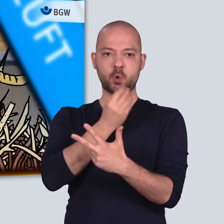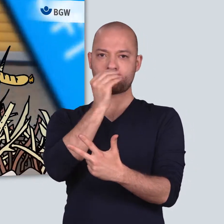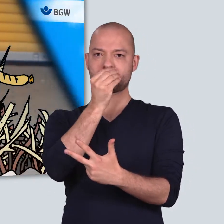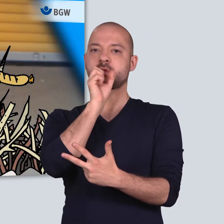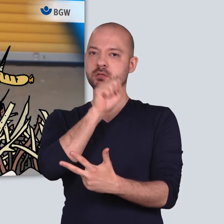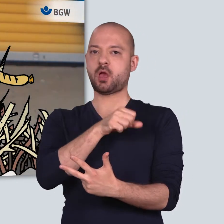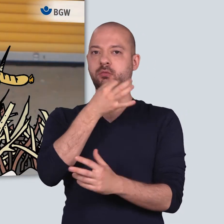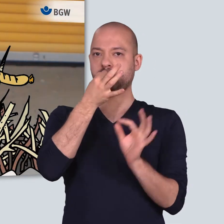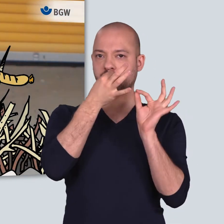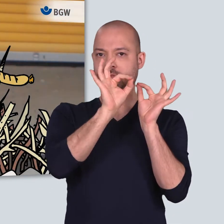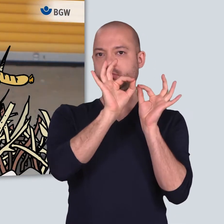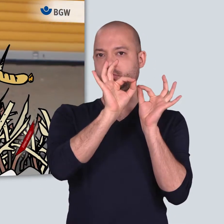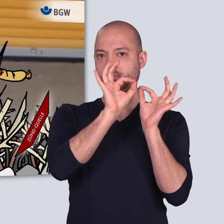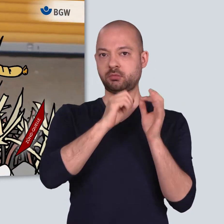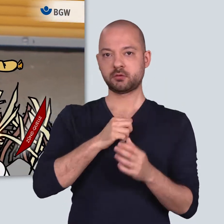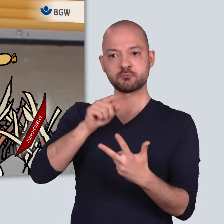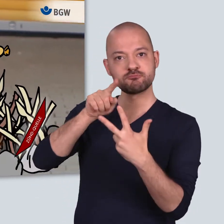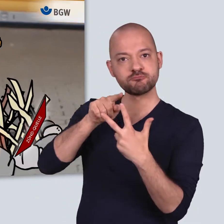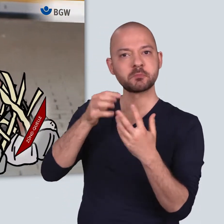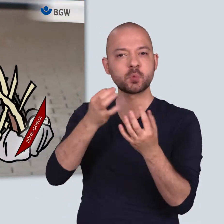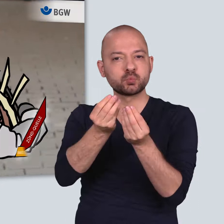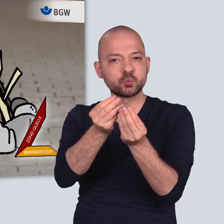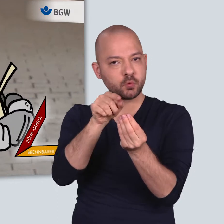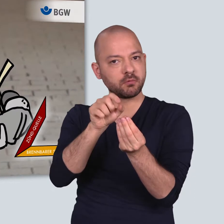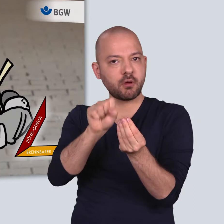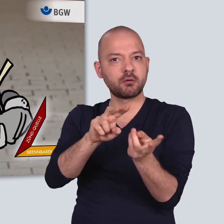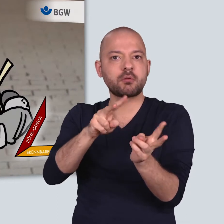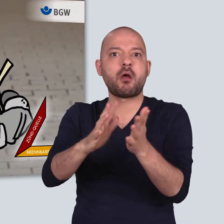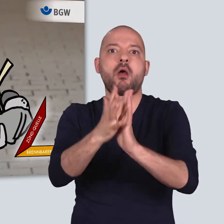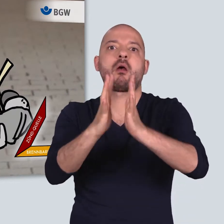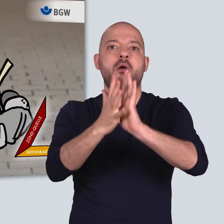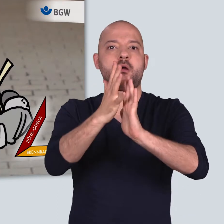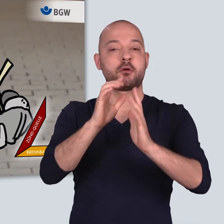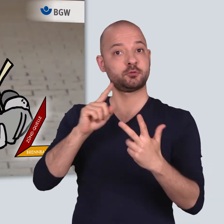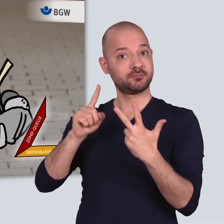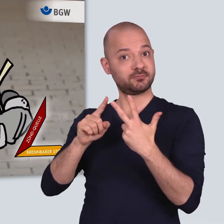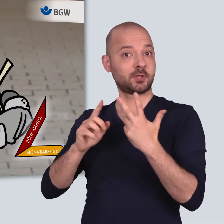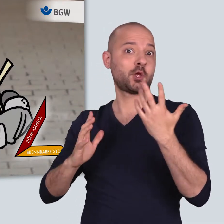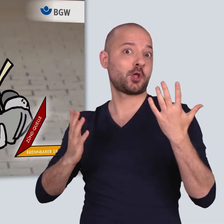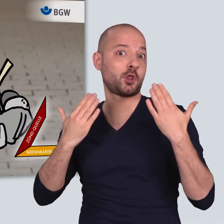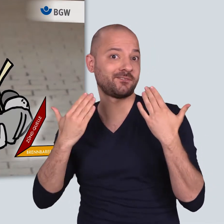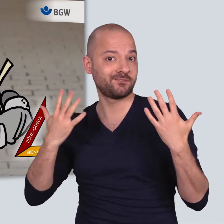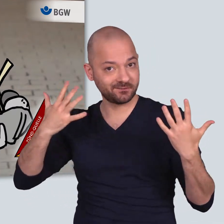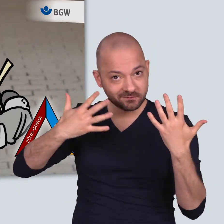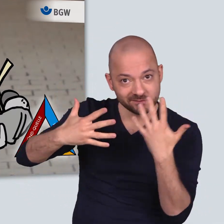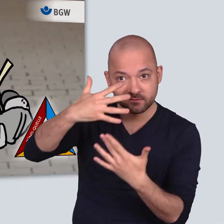Etwas, das zündet ... etwas, das brennen kann ... ... und Luft.